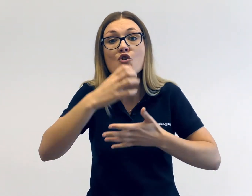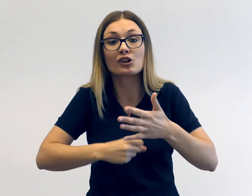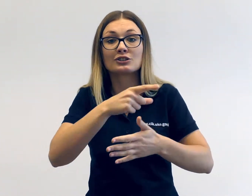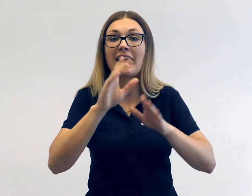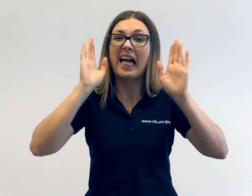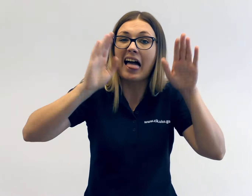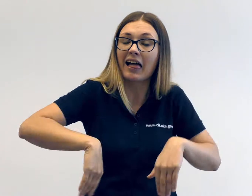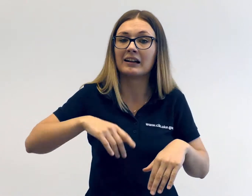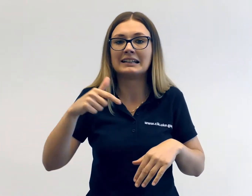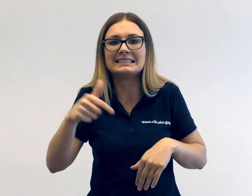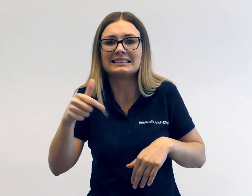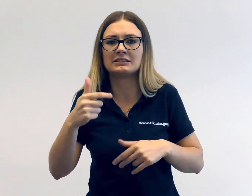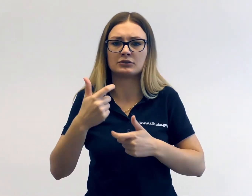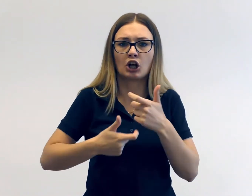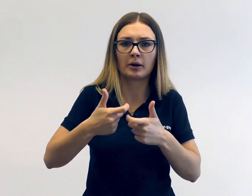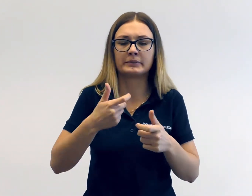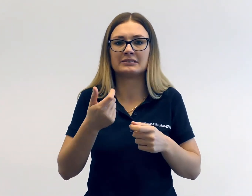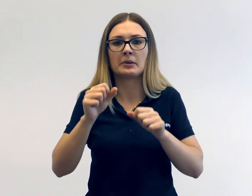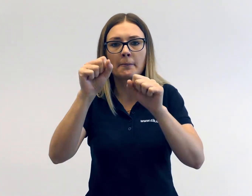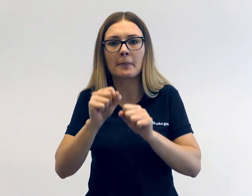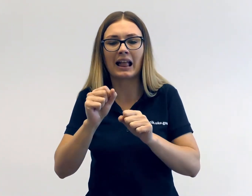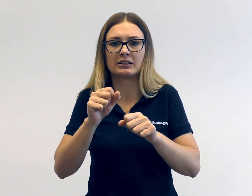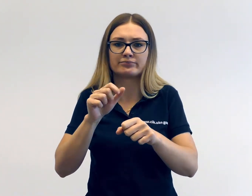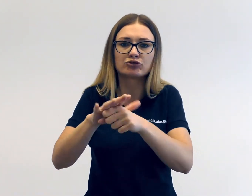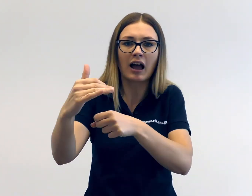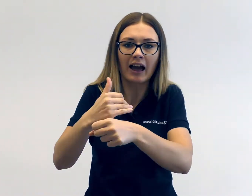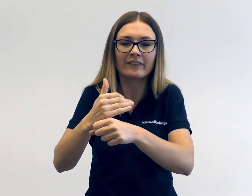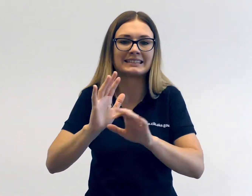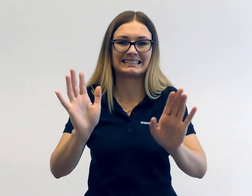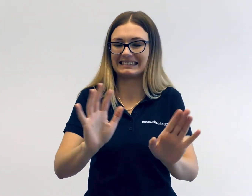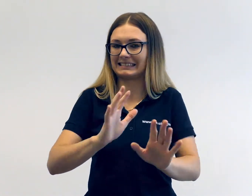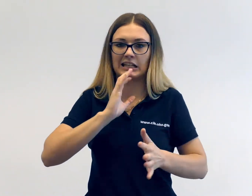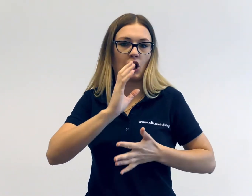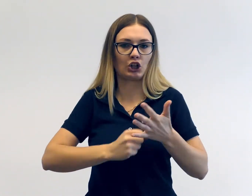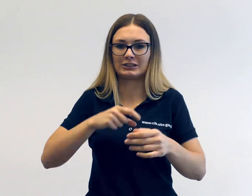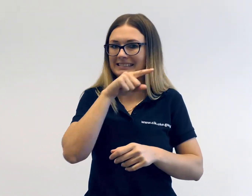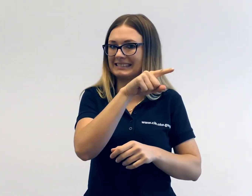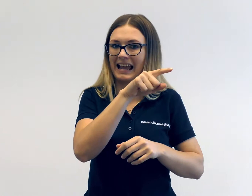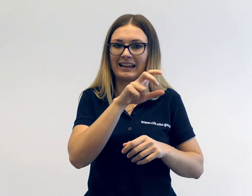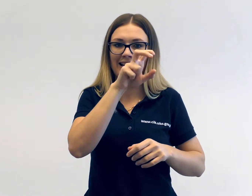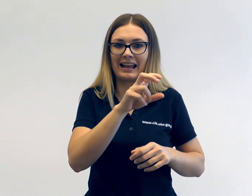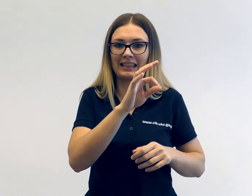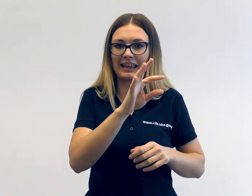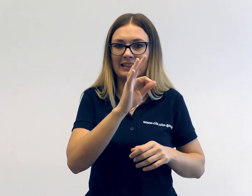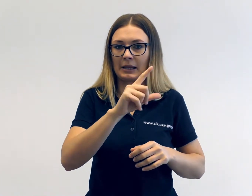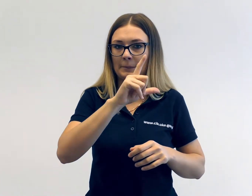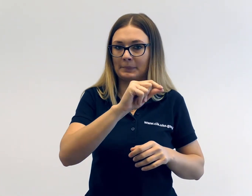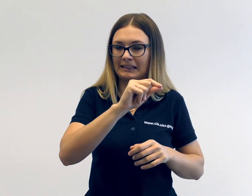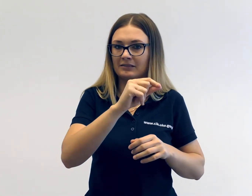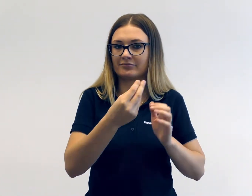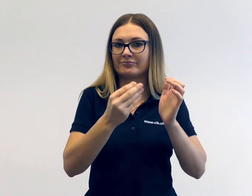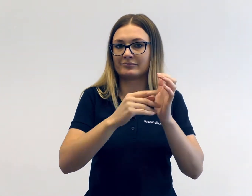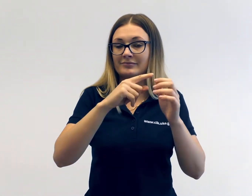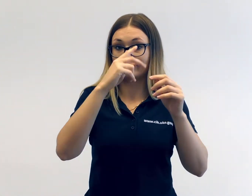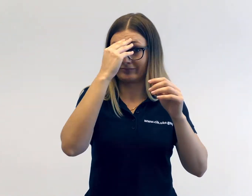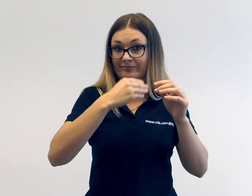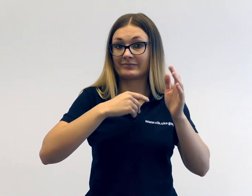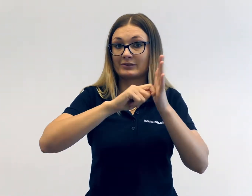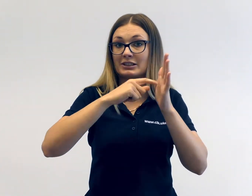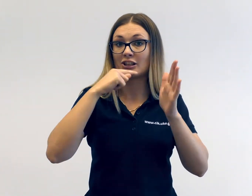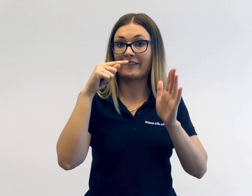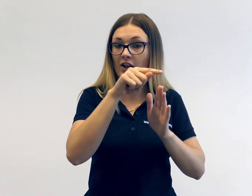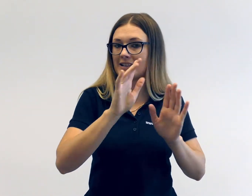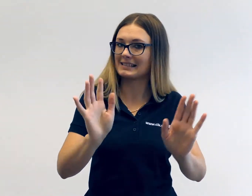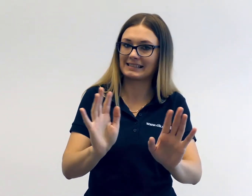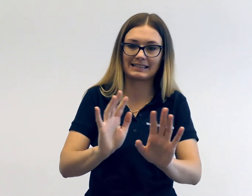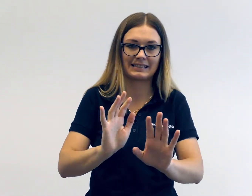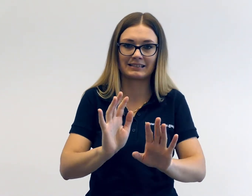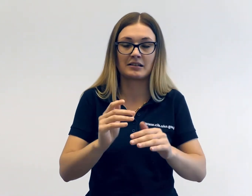W przypadku takiego komunikatu zachowaj szczególną ostrożność i nie wprowadzaj żadnych danych.